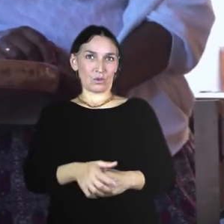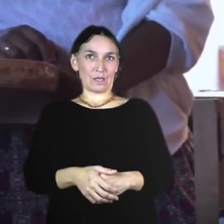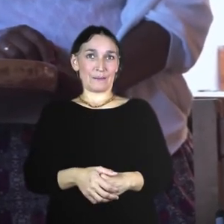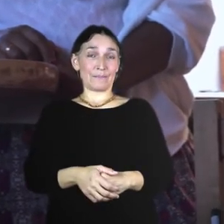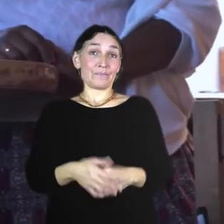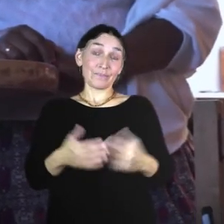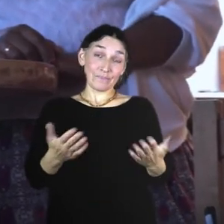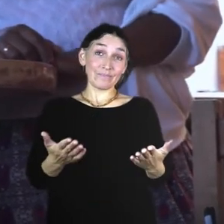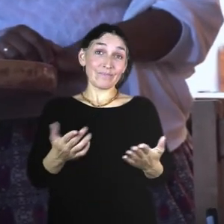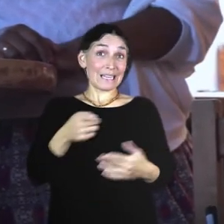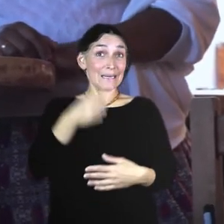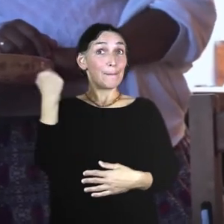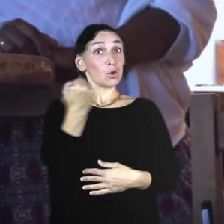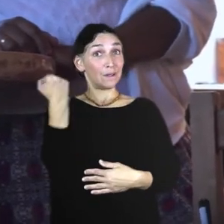Porque le damos valor a lo importante.